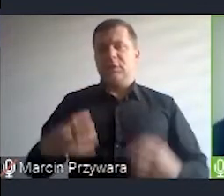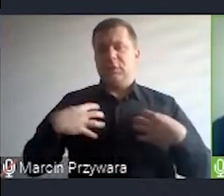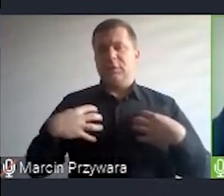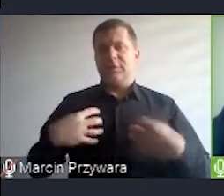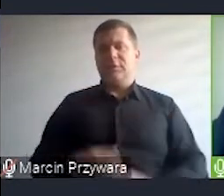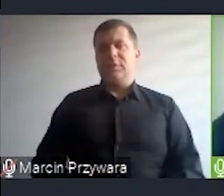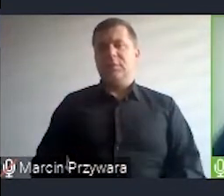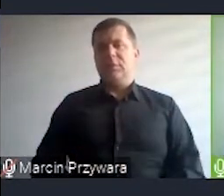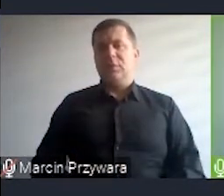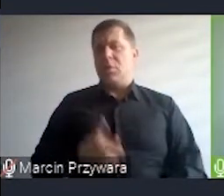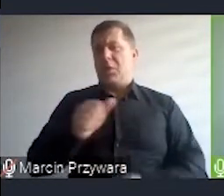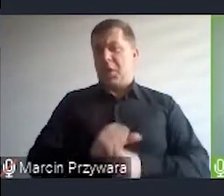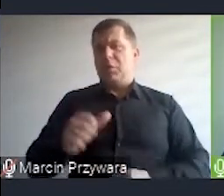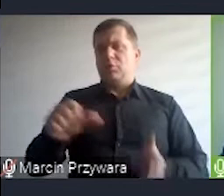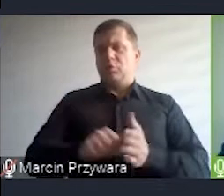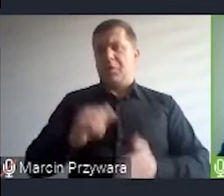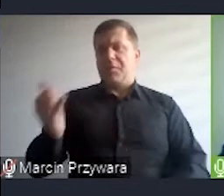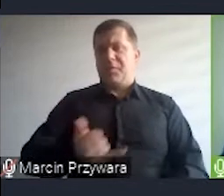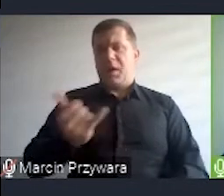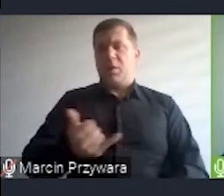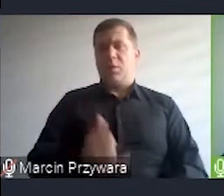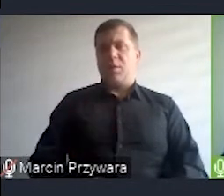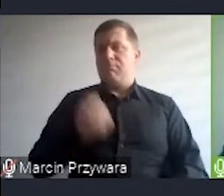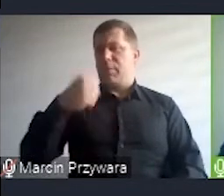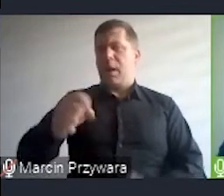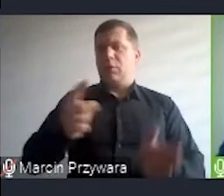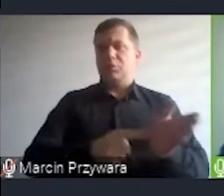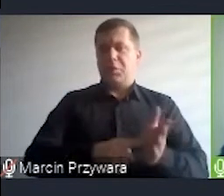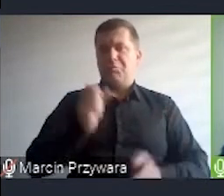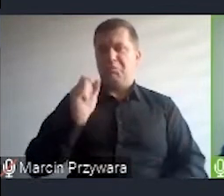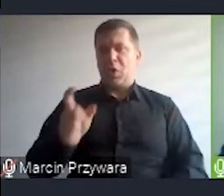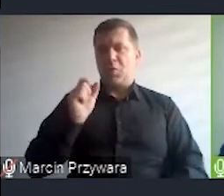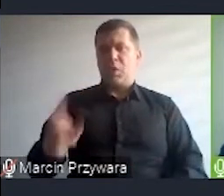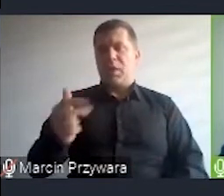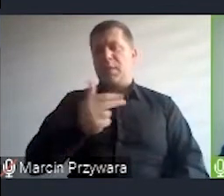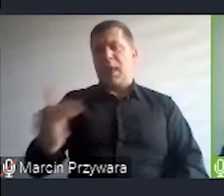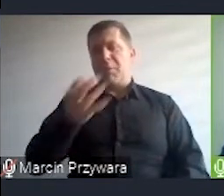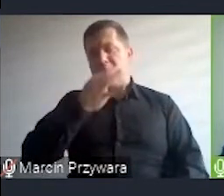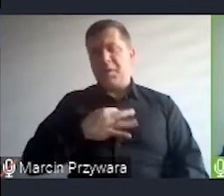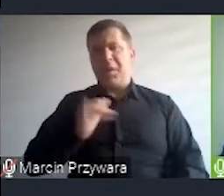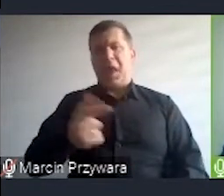On jest środkiem trwałym i bardzo często pojawiają się w tym temacie pytania o trwałość.